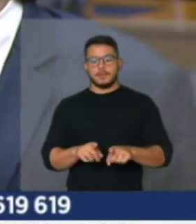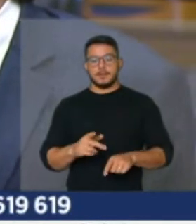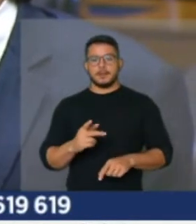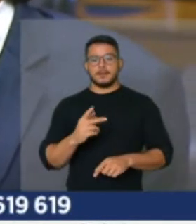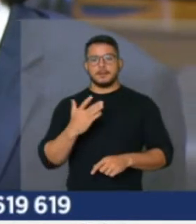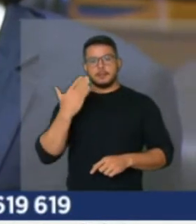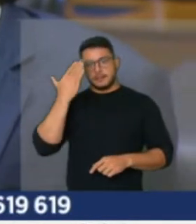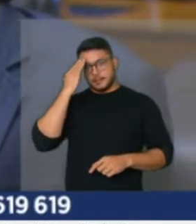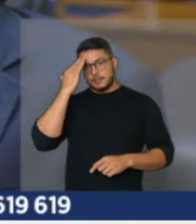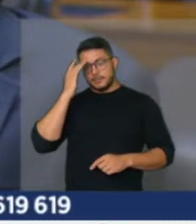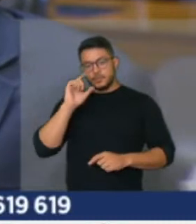PACTO FEDERATIVO, NÃO REFIRO VÊ O EQUILÍBRIO FISCAL AINDA